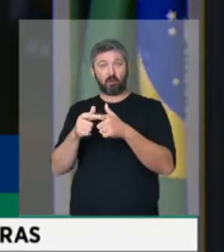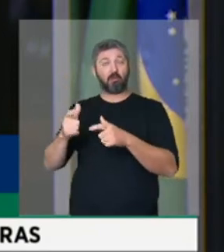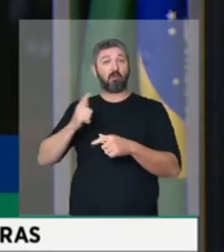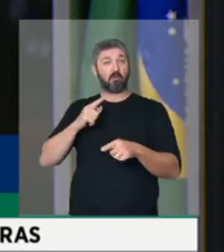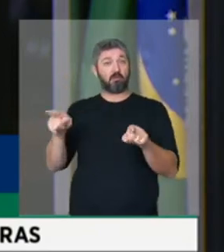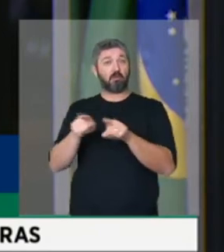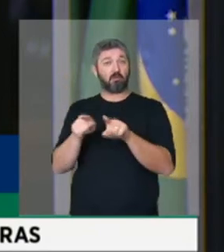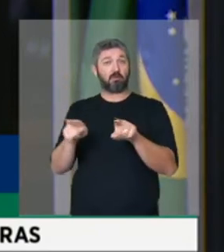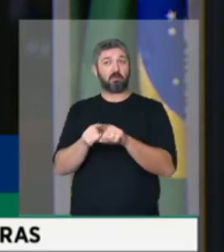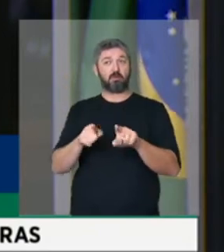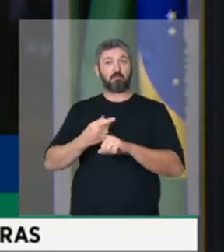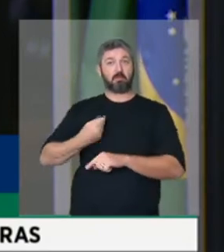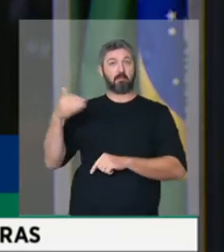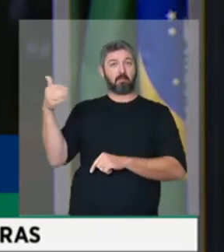TERÁ10% DE PESO NA ESCOLHA DO CONSELHO. OUTROS, EXATAMENTE,